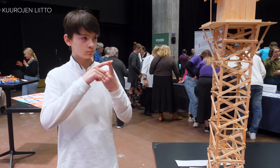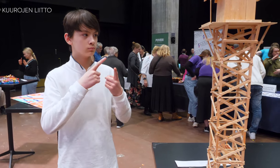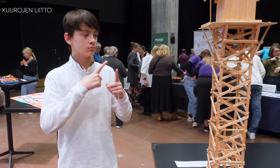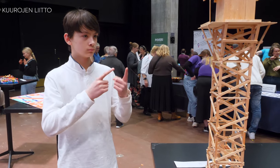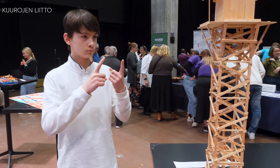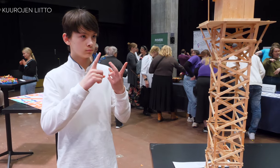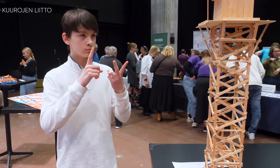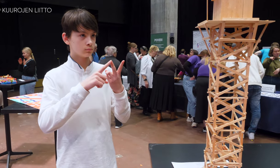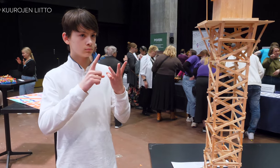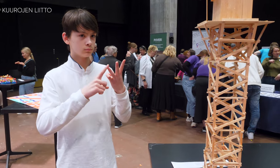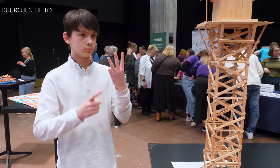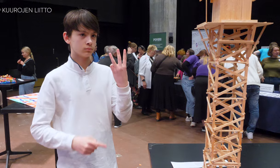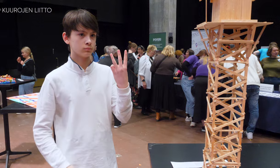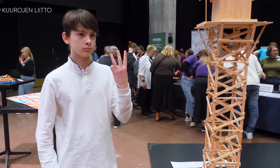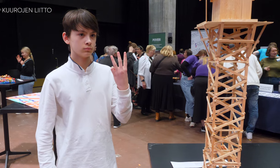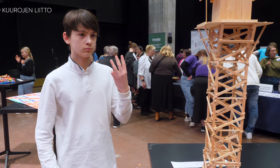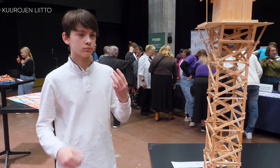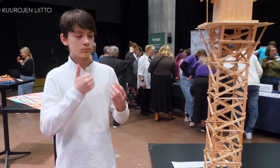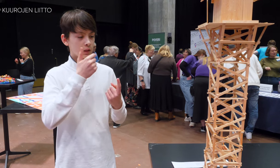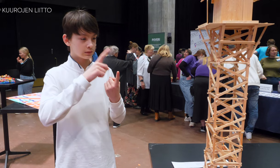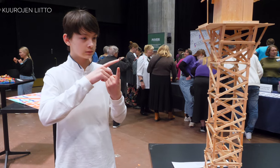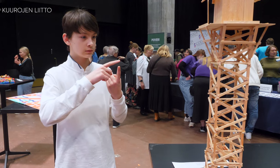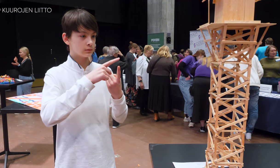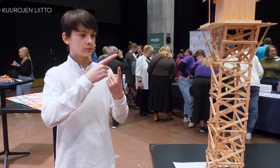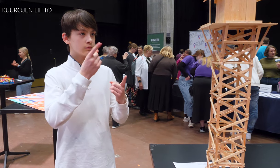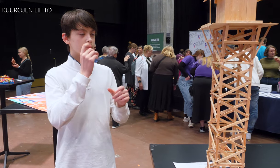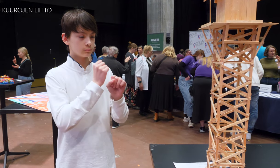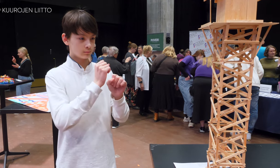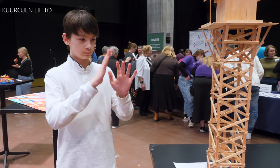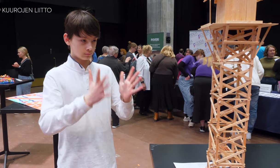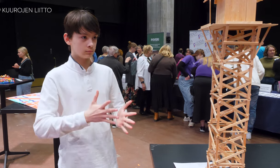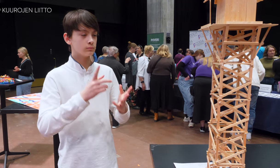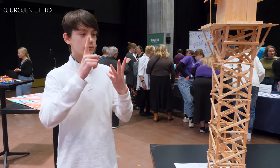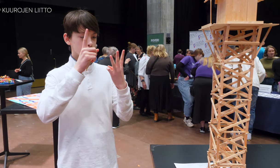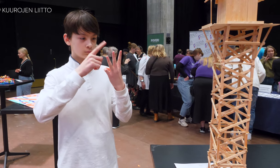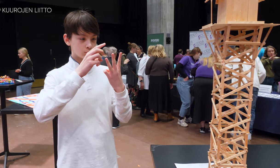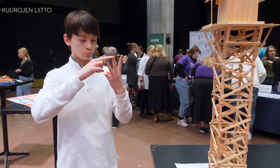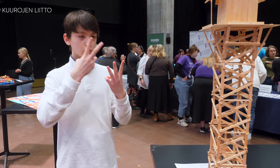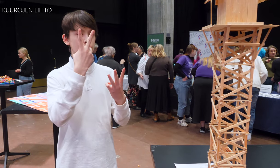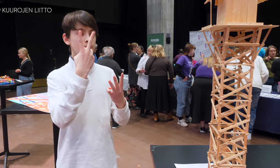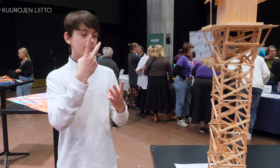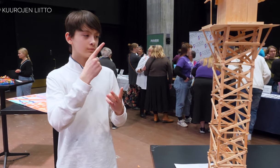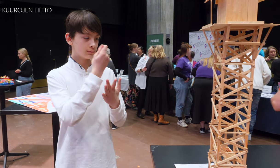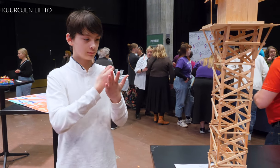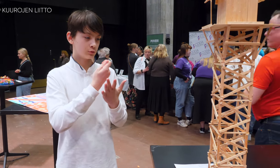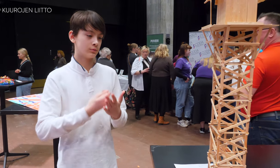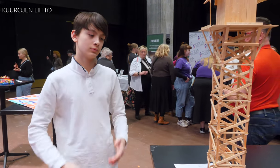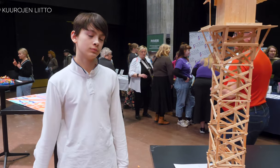Osallistuin kolmella taideteoksella. Eli yhdellä teoksella ja kahdella piirroksella.